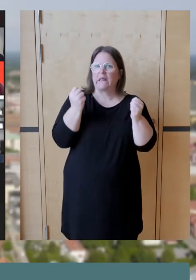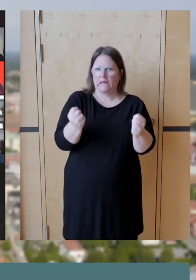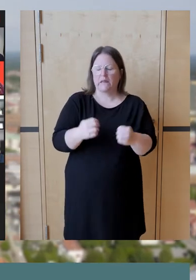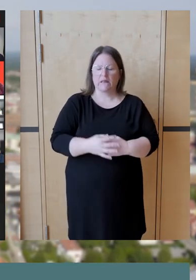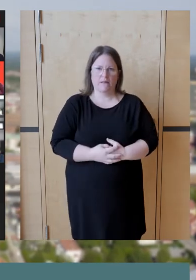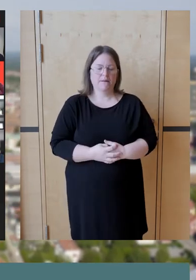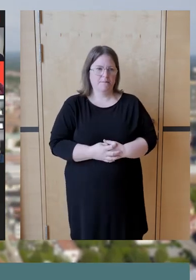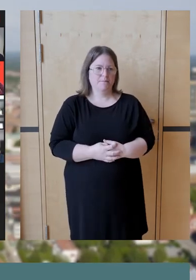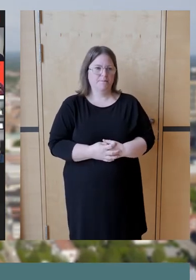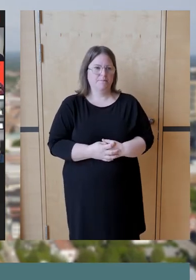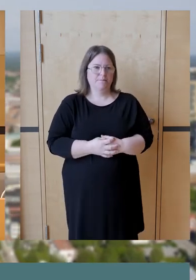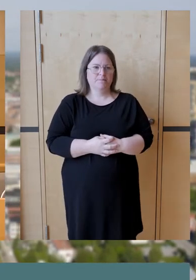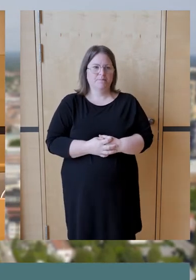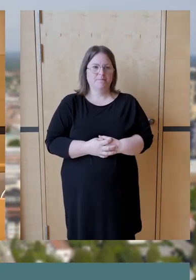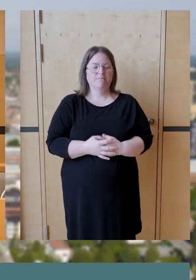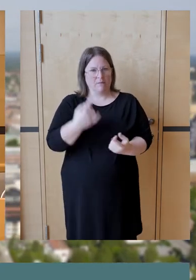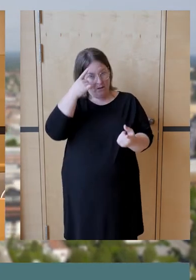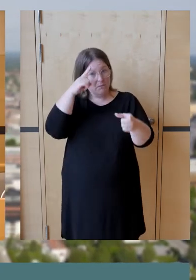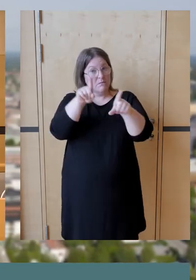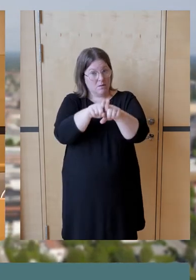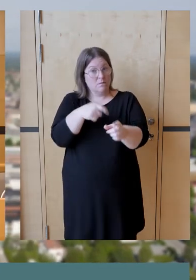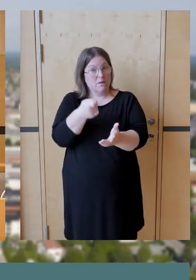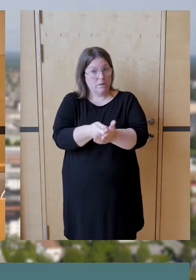Tack Tack ska du ha Hej